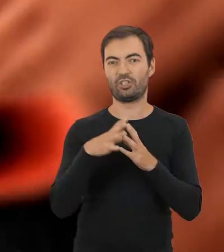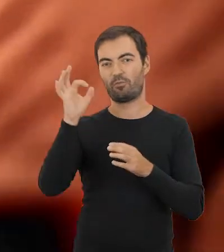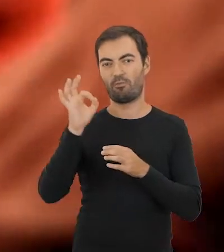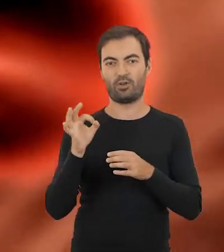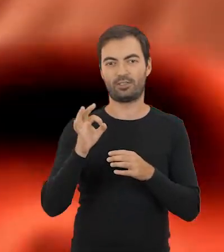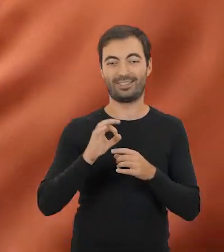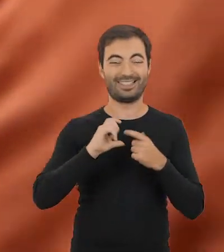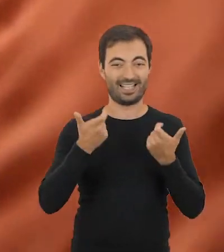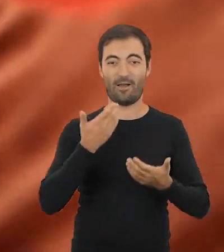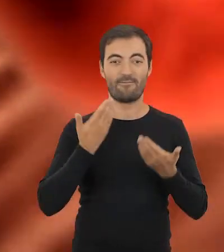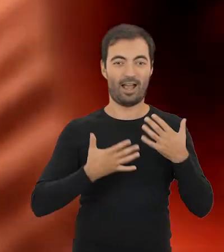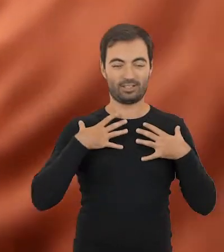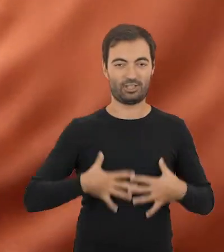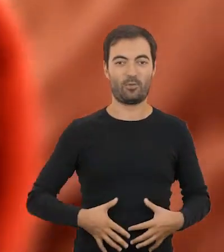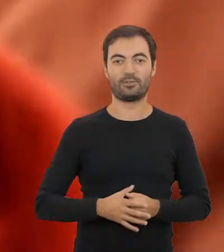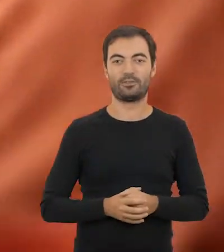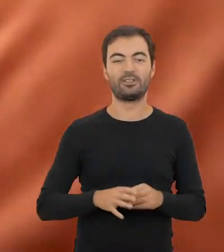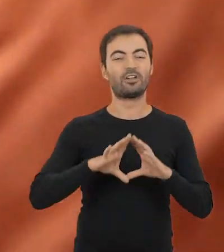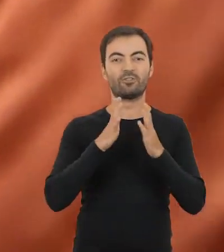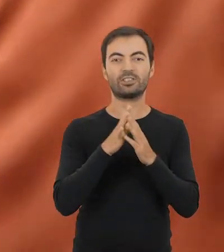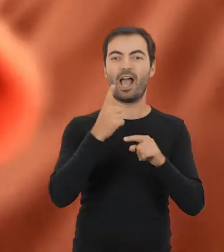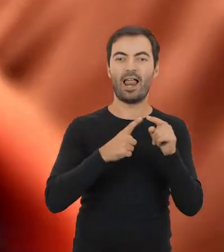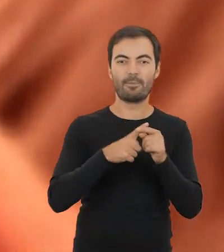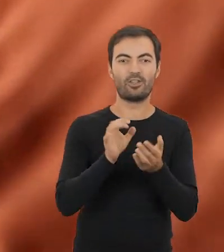Wszystkie elementy komórkowe są zawieszone w osoczu